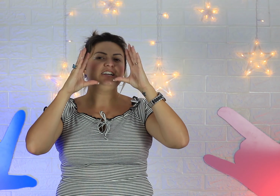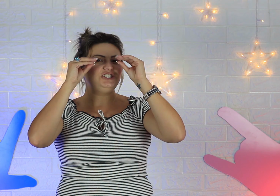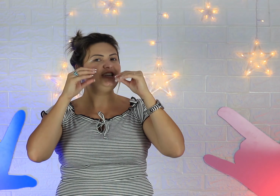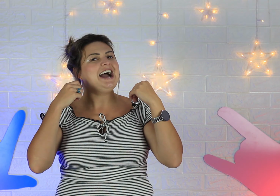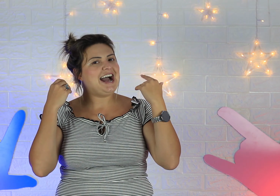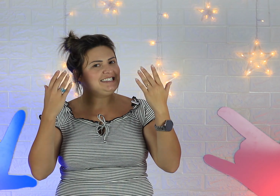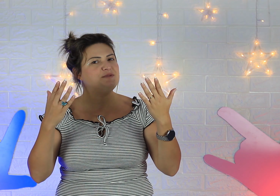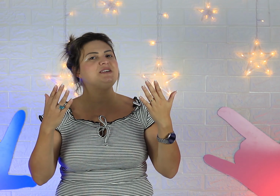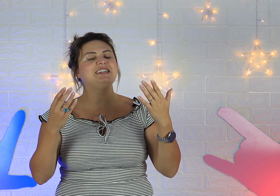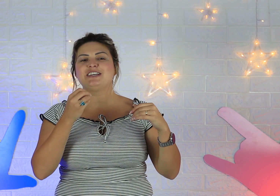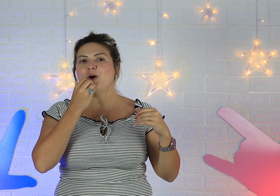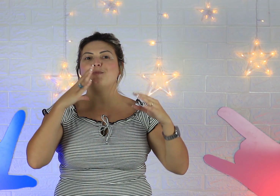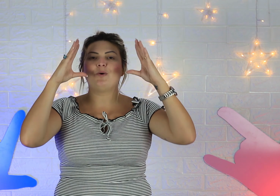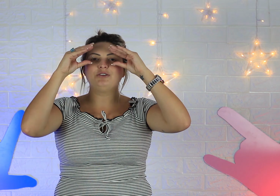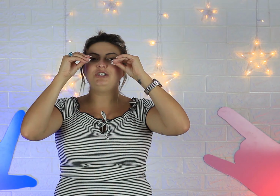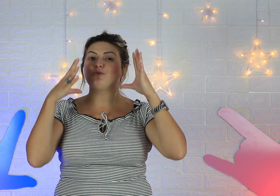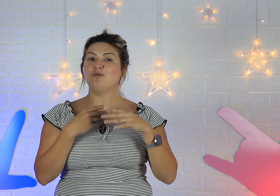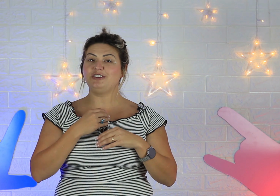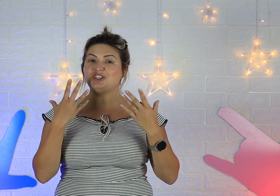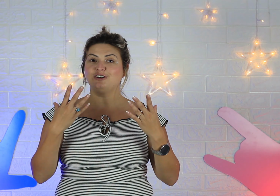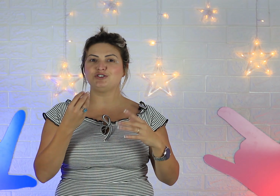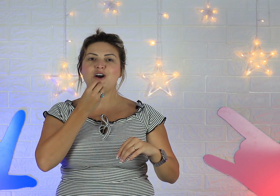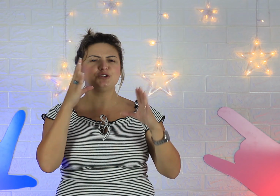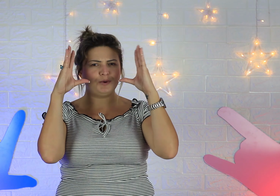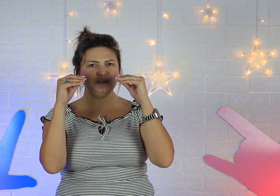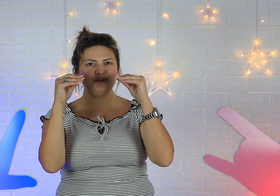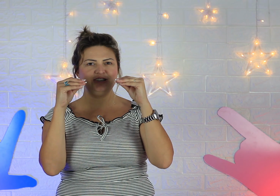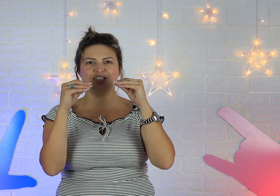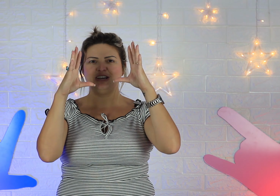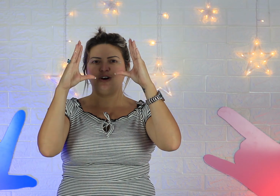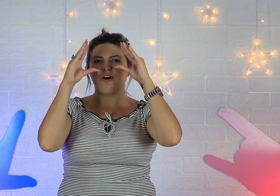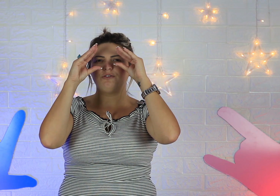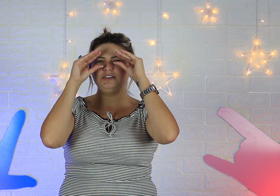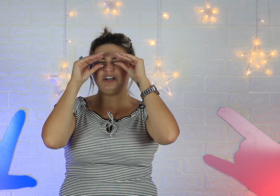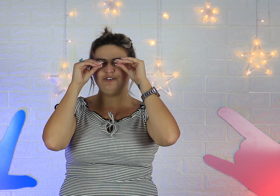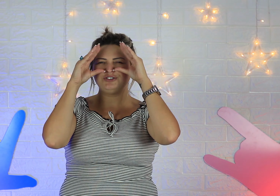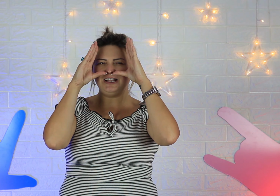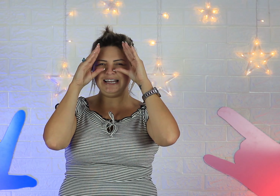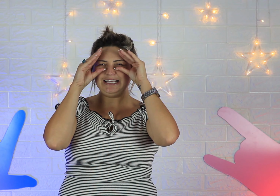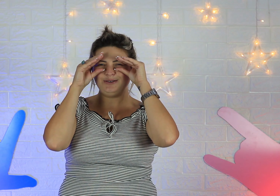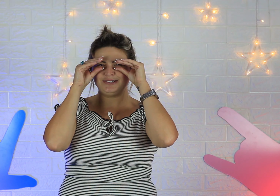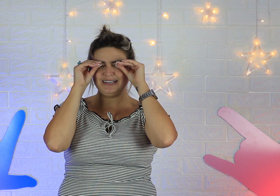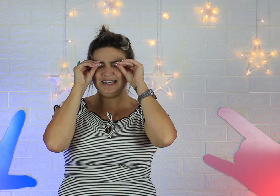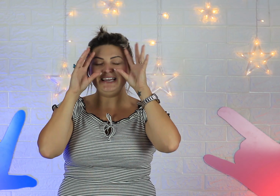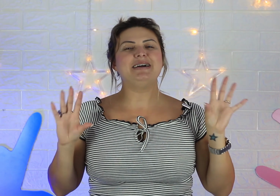a gente assimila que o Boa noite como fechar dos olhos boa noite ó como fechar dos olhinhos aqui